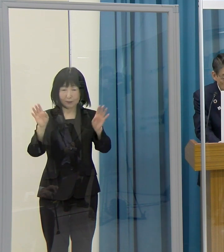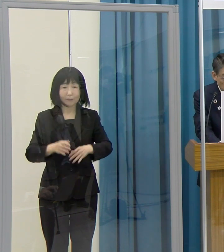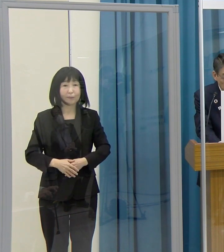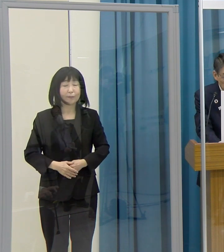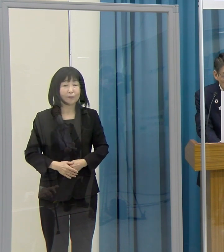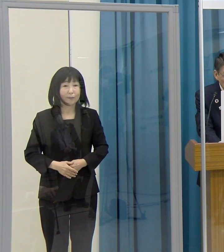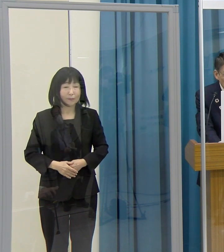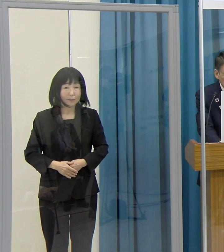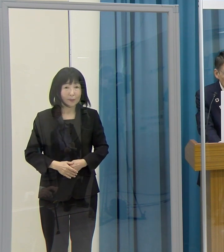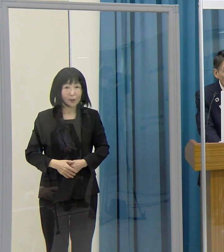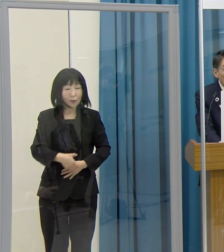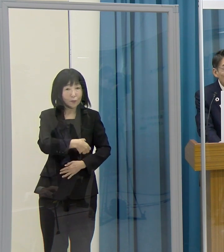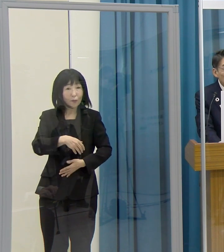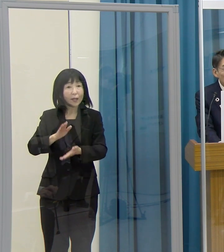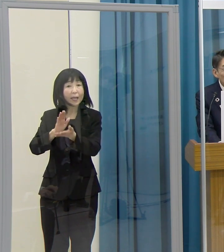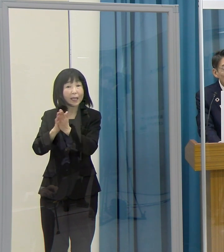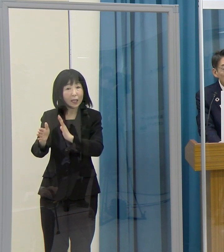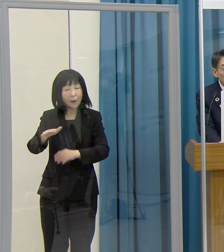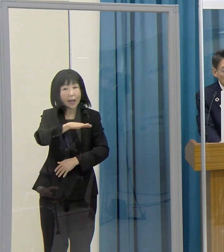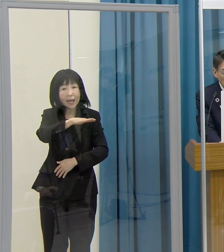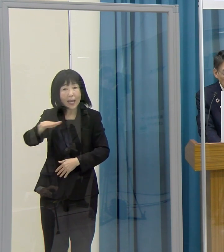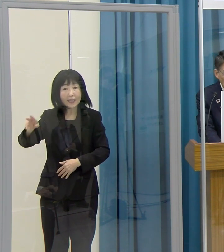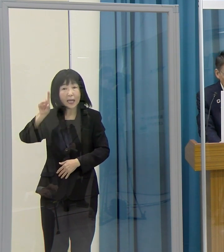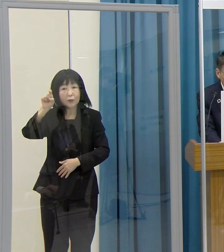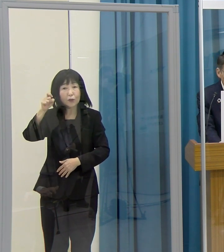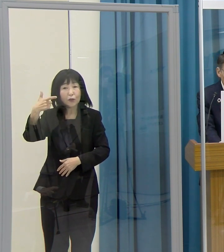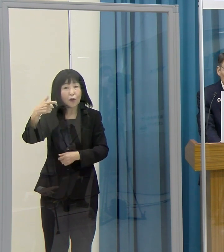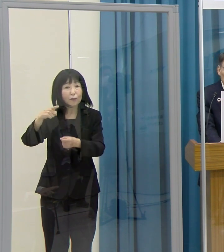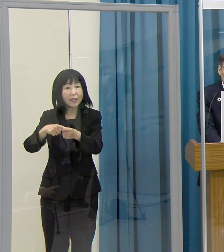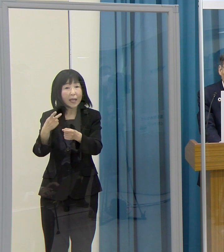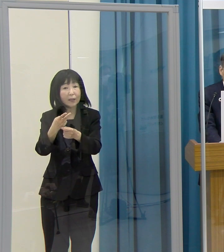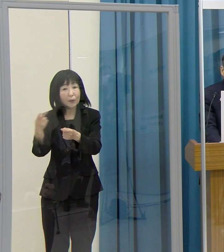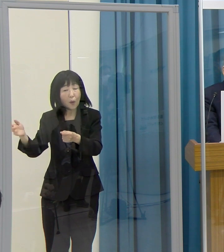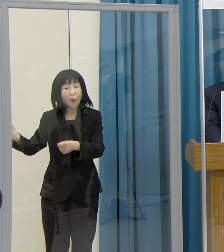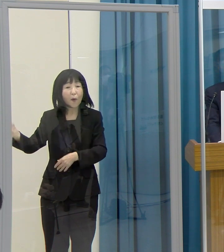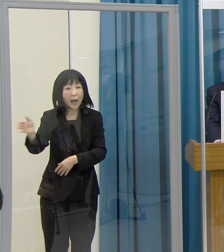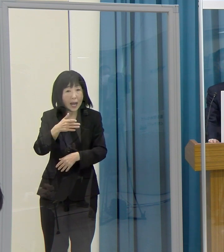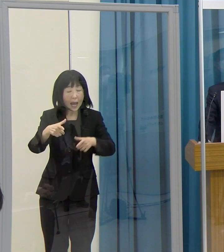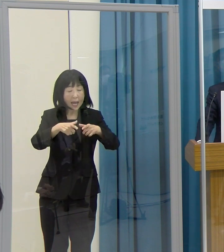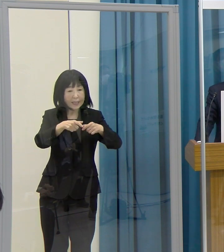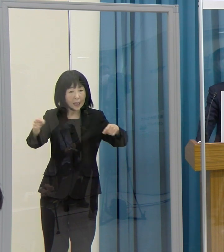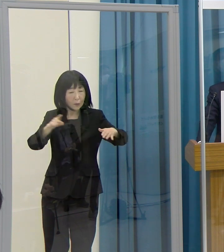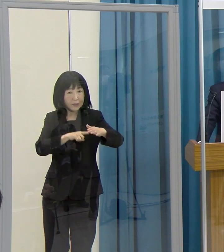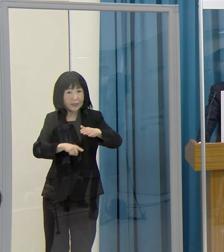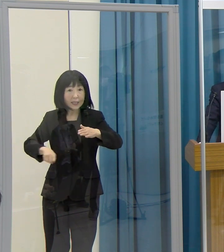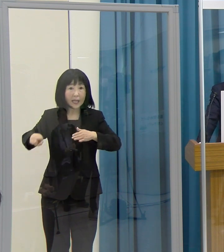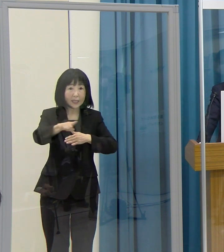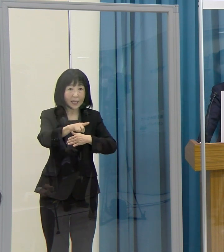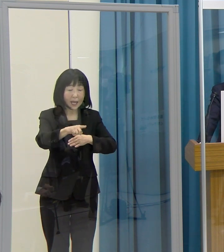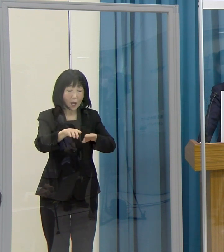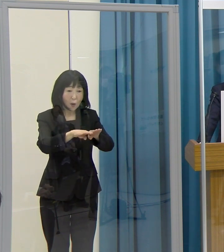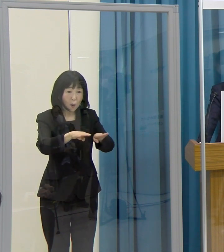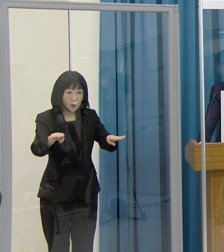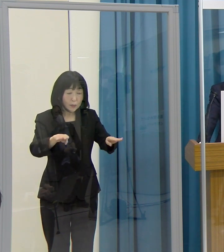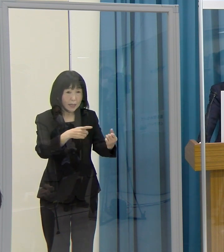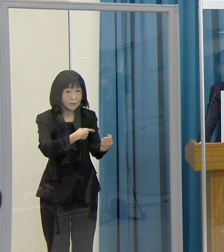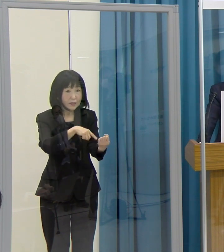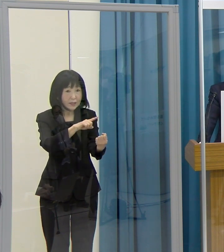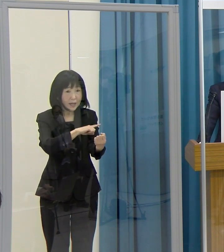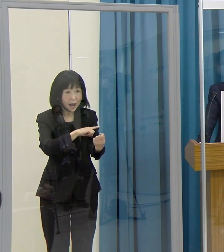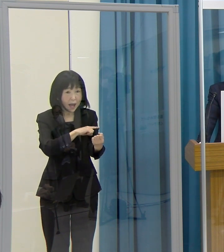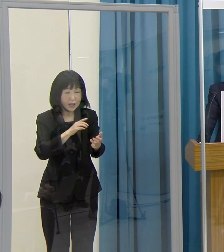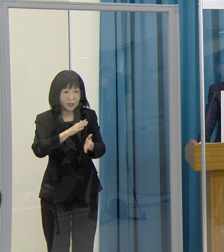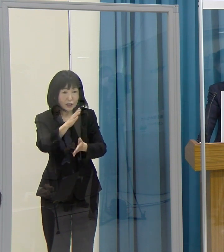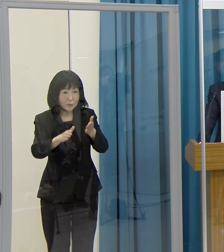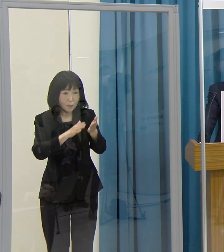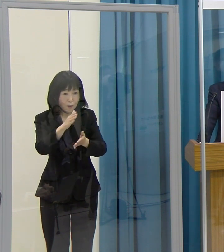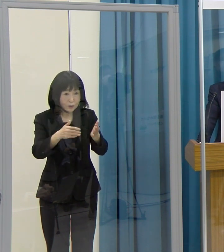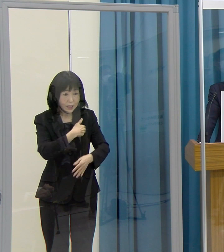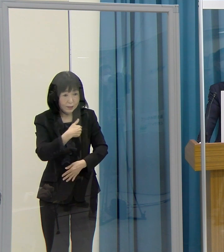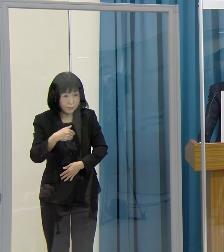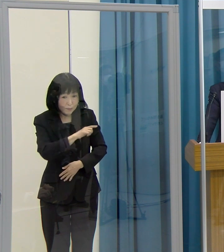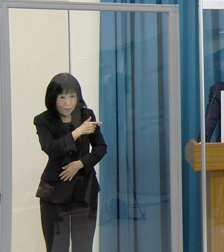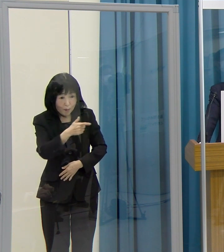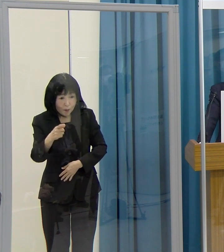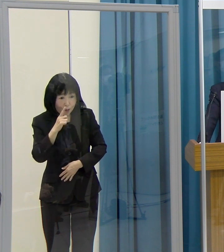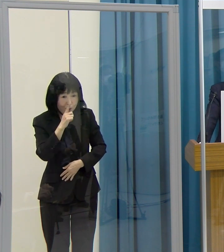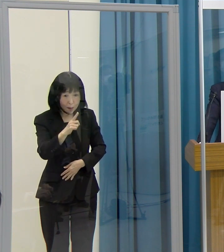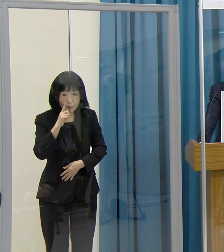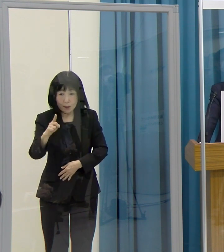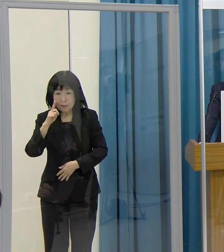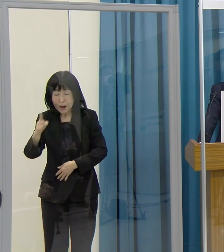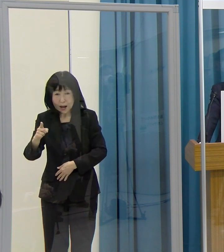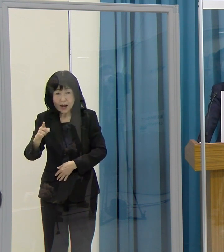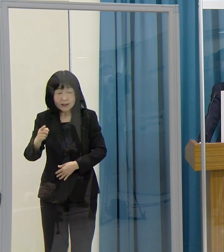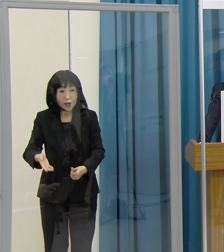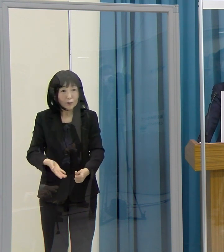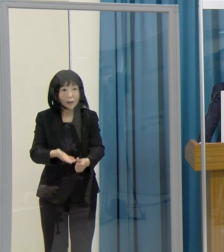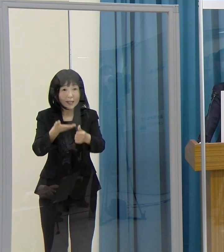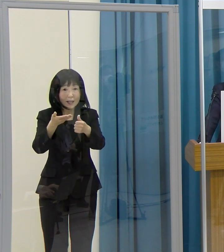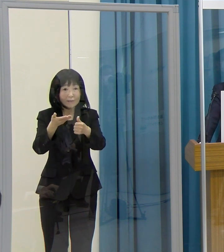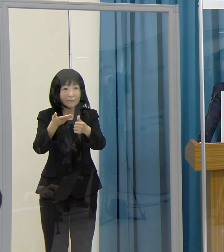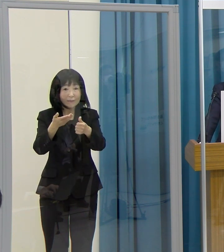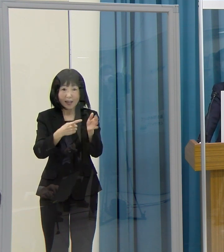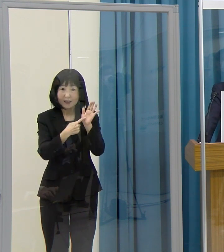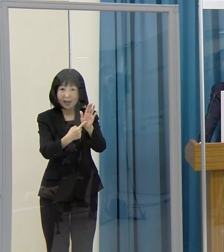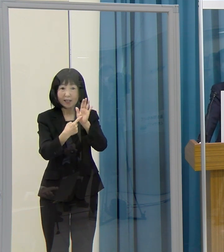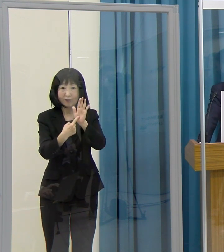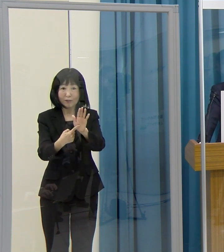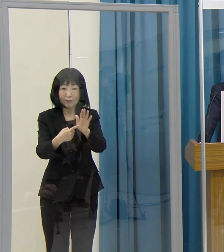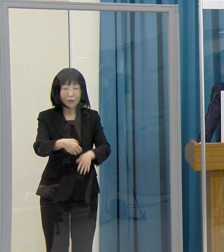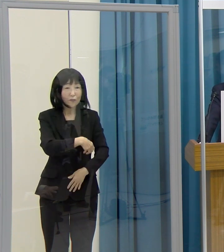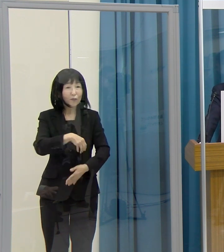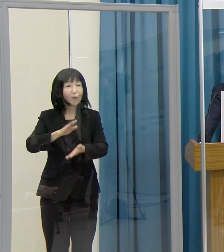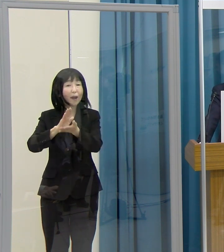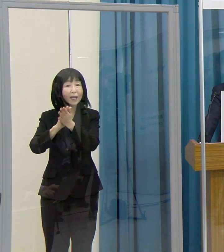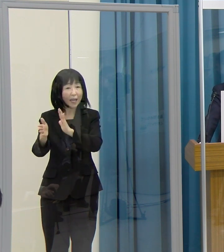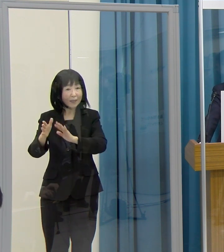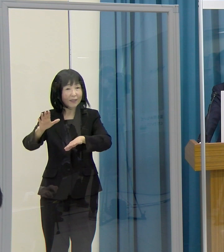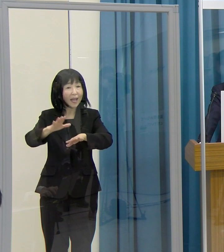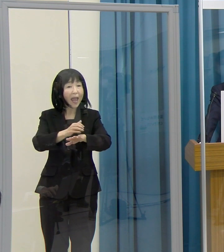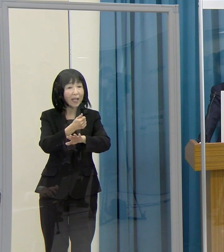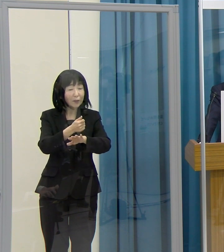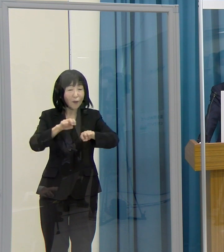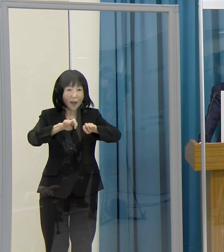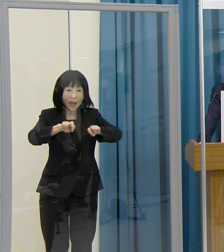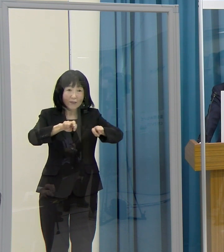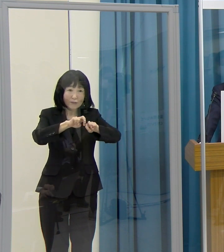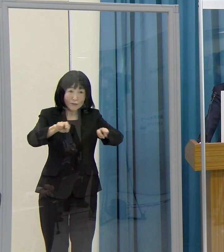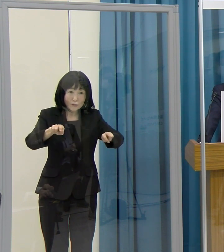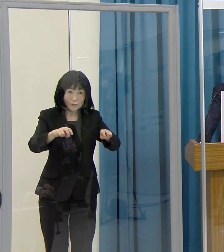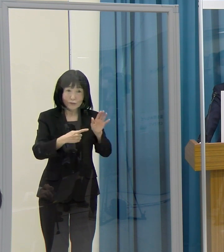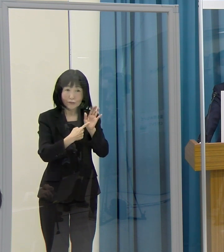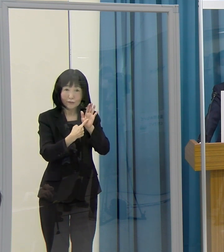県では、平成１６年度から全国に先駆けて、子どもたちの能力とスポーツの可能性を「見つけ」て、「育て」て、「活かす」ため、「福岡県タレント発掘事業」を実施してきました。